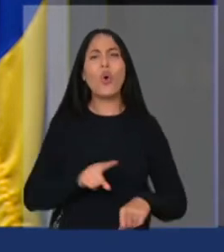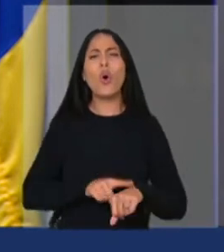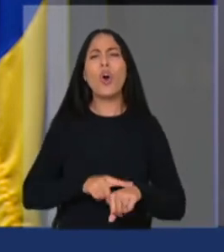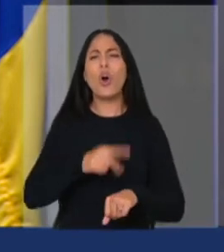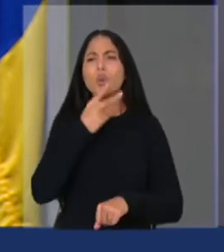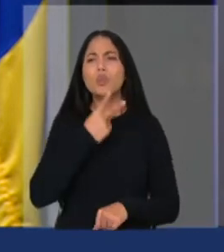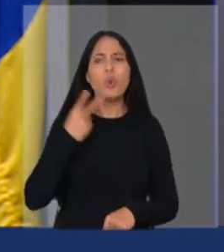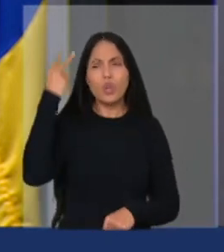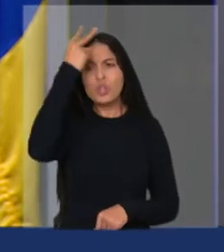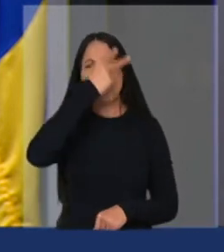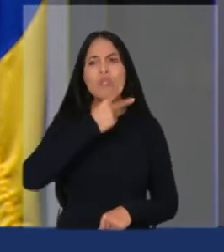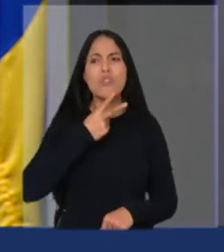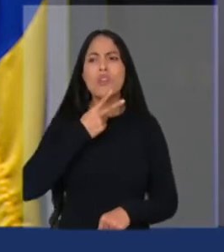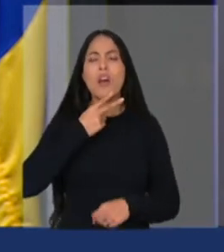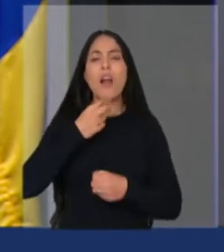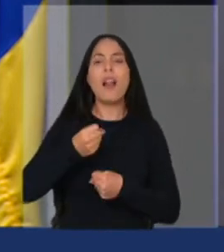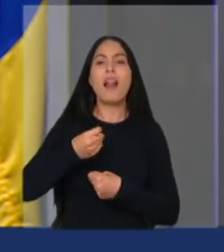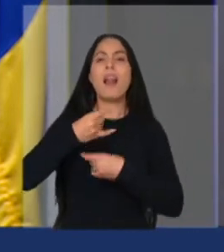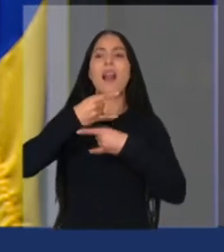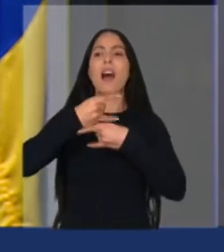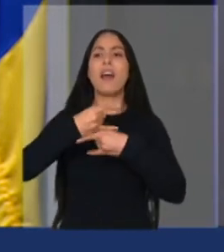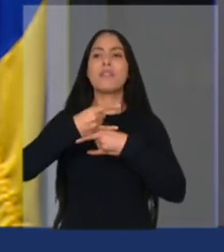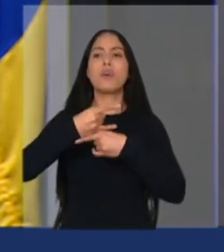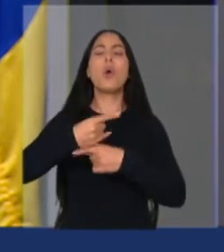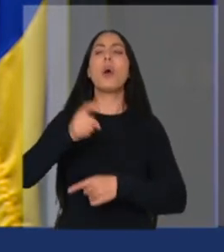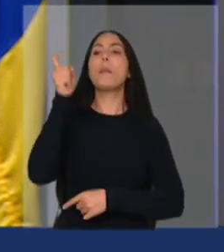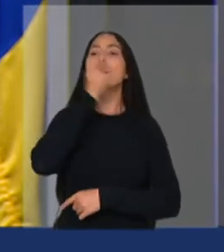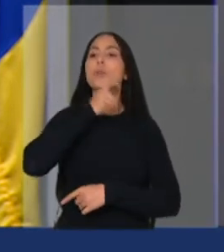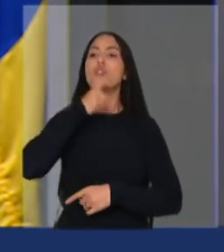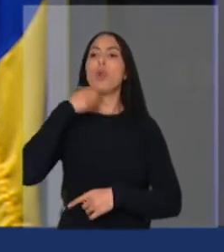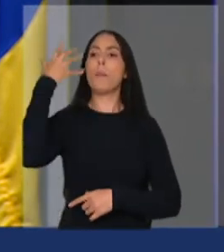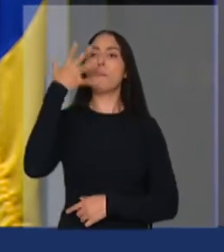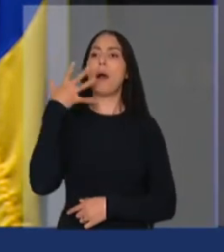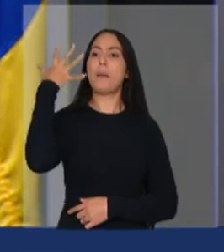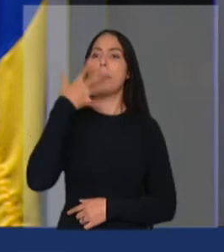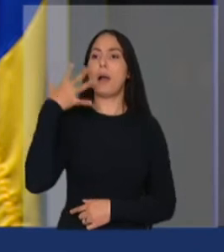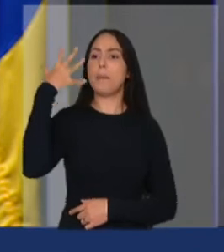LIMPA DE QUEM CUMPRE A CONSTITUIÇÃO. ATAQUES DO PRESIDENTE BOLSONARO AO